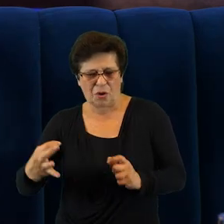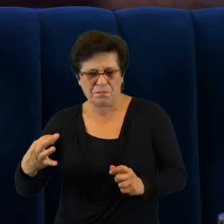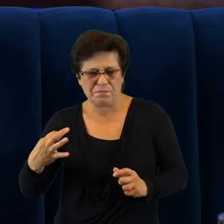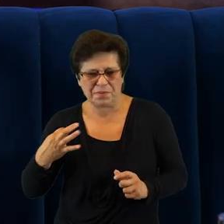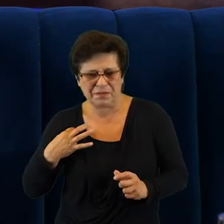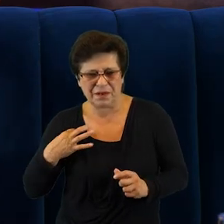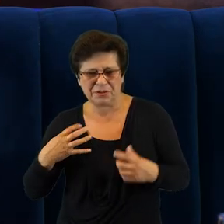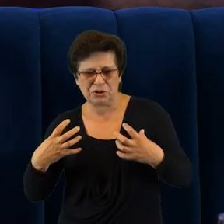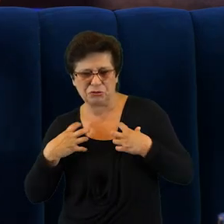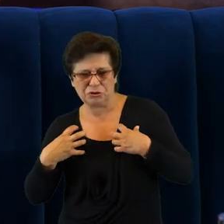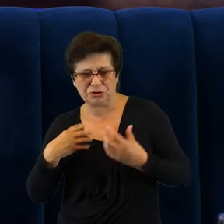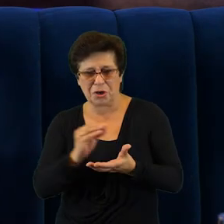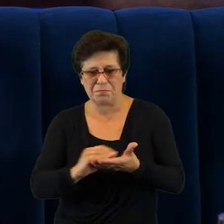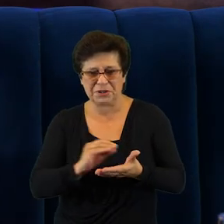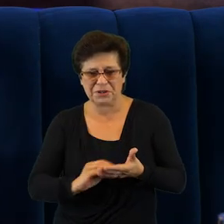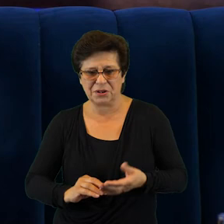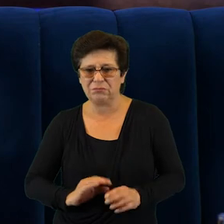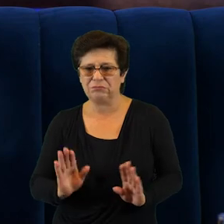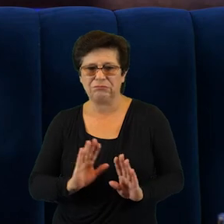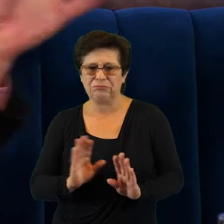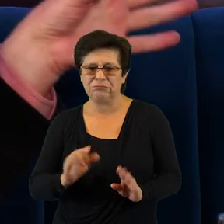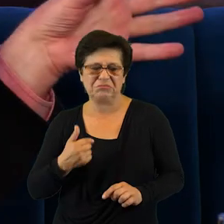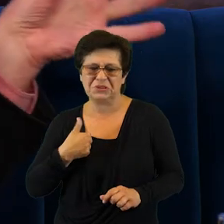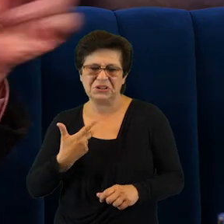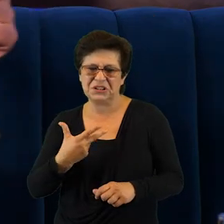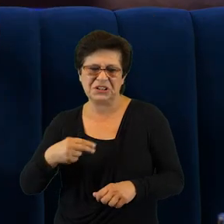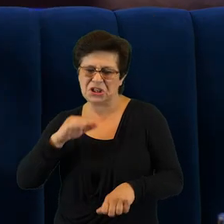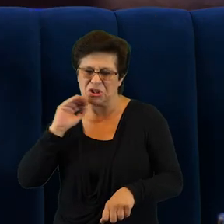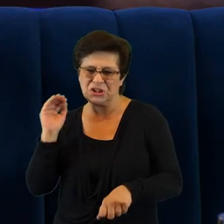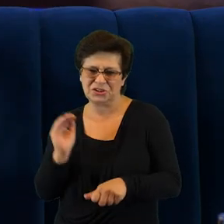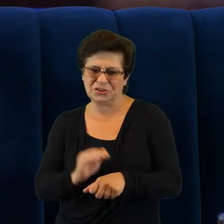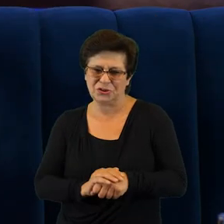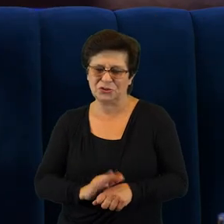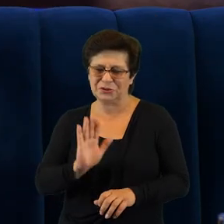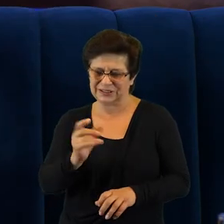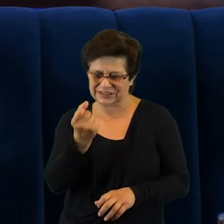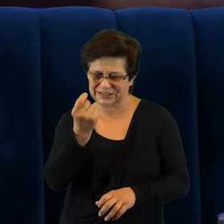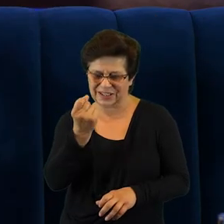Zgodzę się i pozwolę sobie się nie zgodzić z panem. [śmiech] To zaraz będziemy się nie zgadzali, natomiast ja chcę...